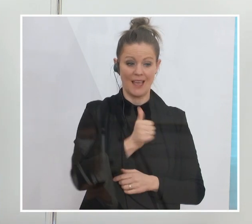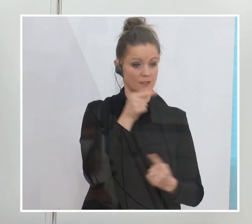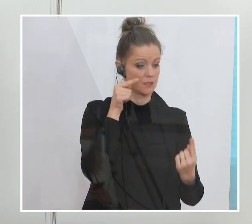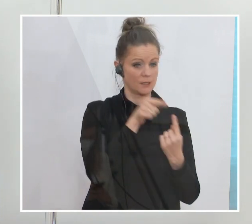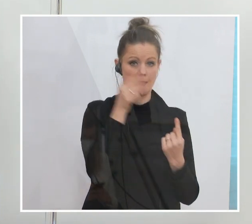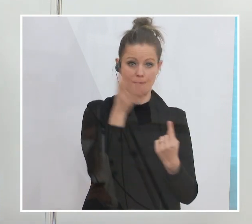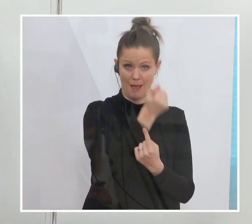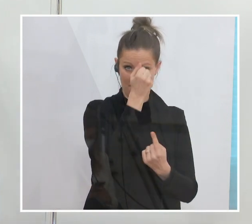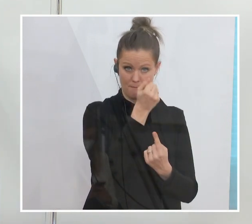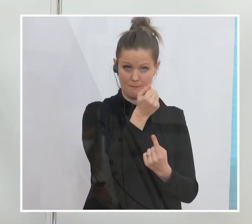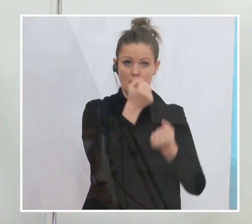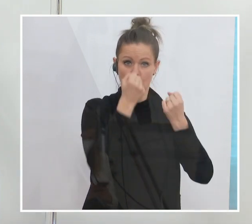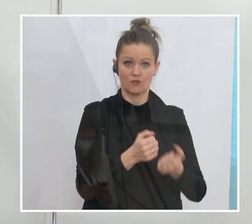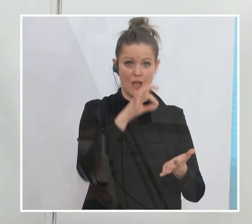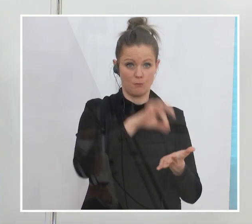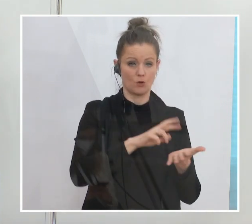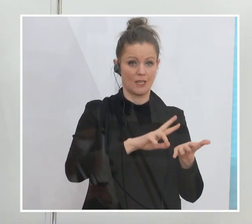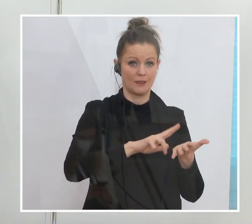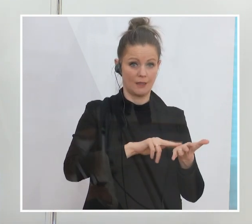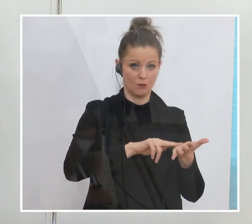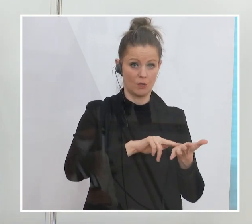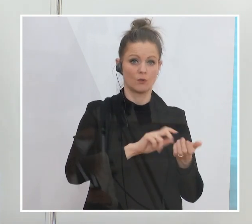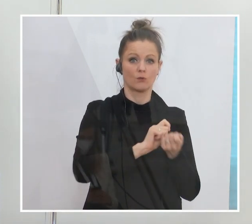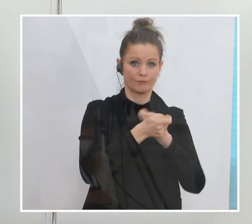vor allem mit dem Schwerpunkt Digitalisierung und Ökologisierung und wenn ich nur den letzten